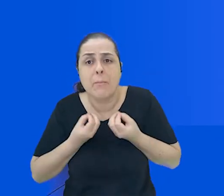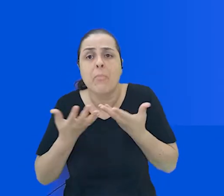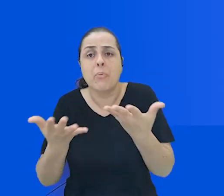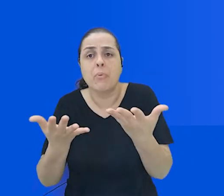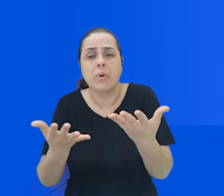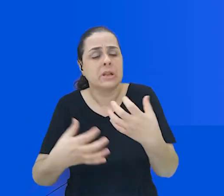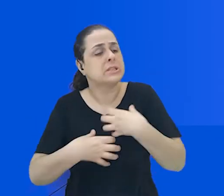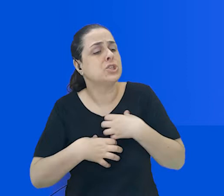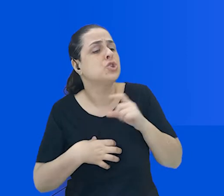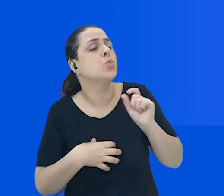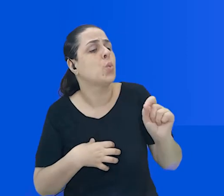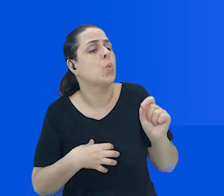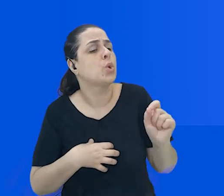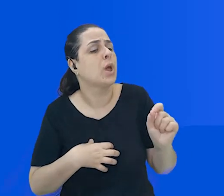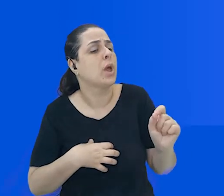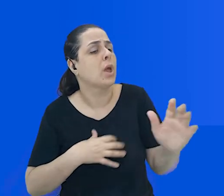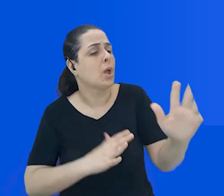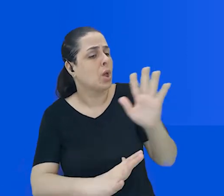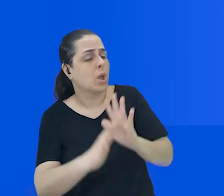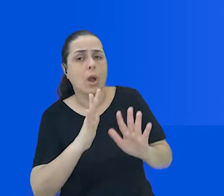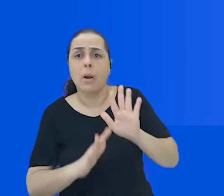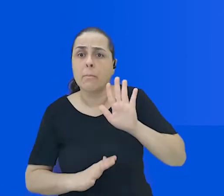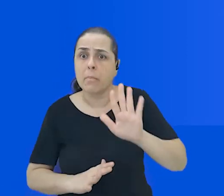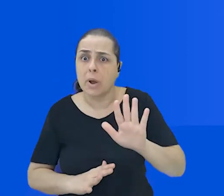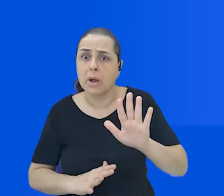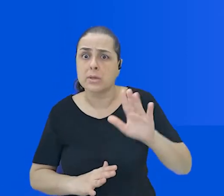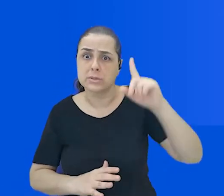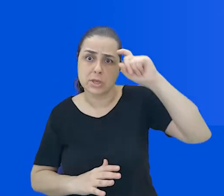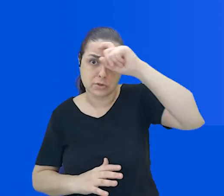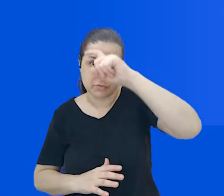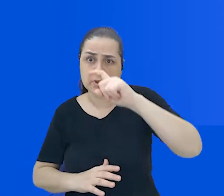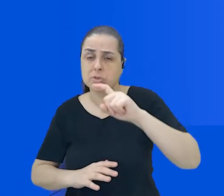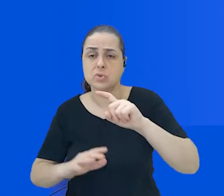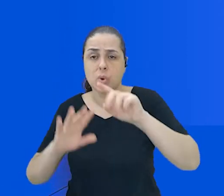e às vezes é muito difícil, porque super abstrato está no campo do sentir.